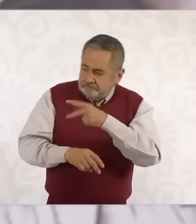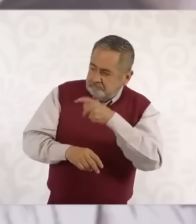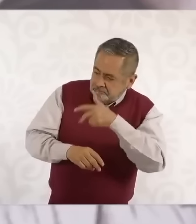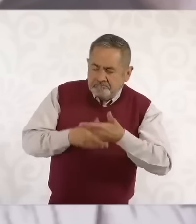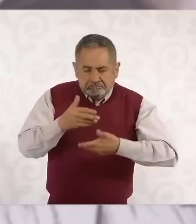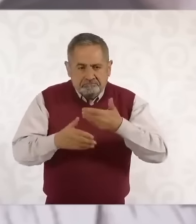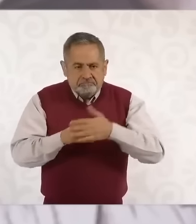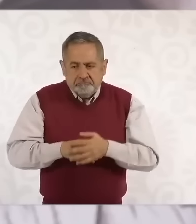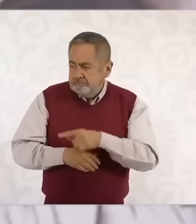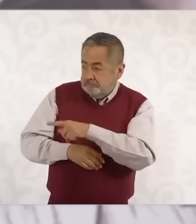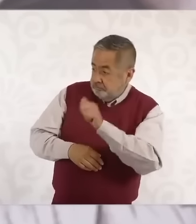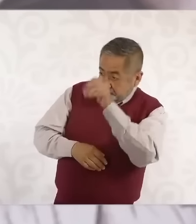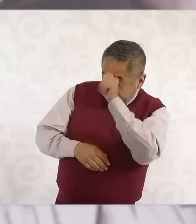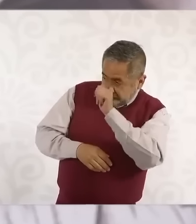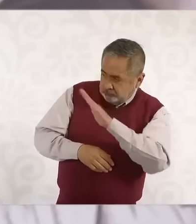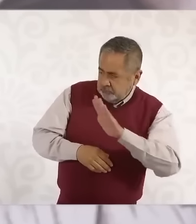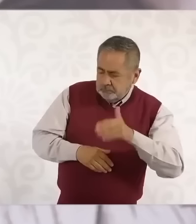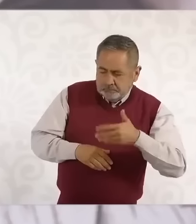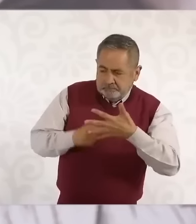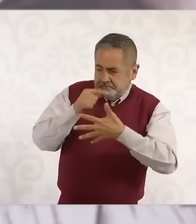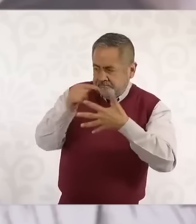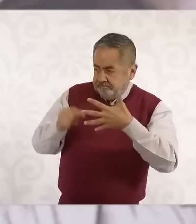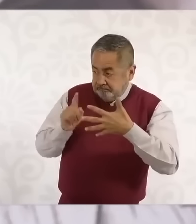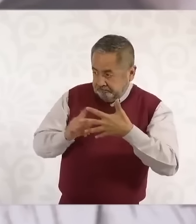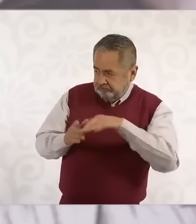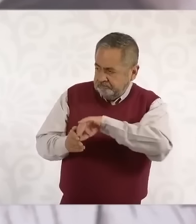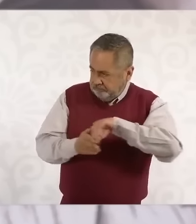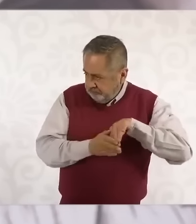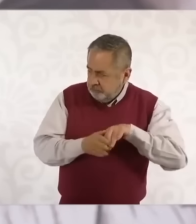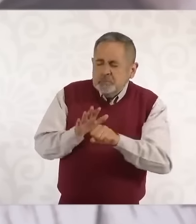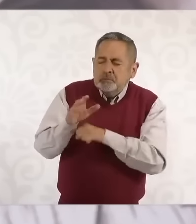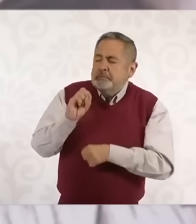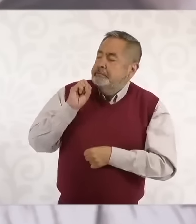estás de acuerdo y avanzas en todo lo que puedes que sí puedes llegar a un acuerdo. Tienes que